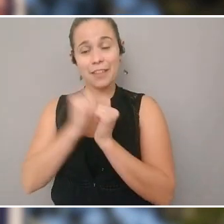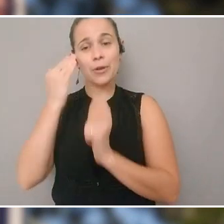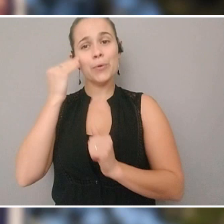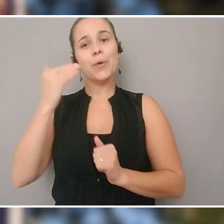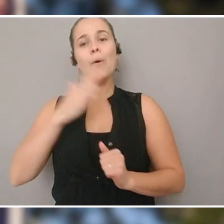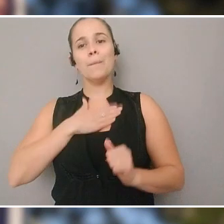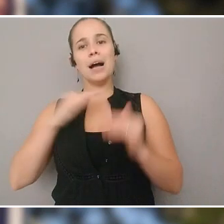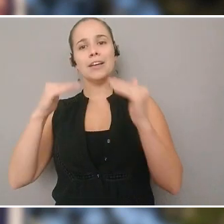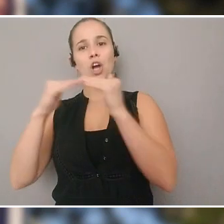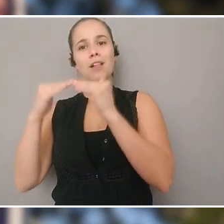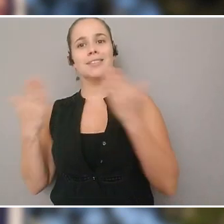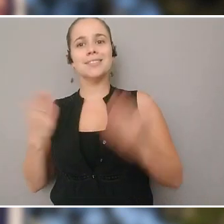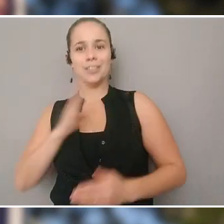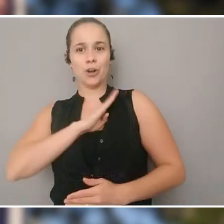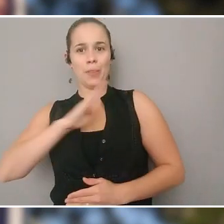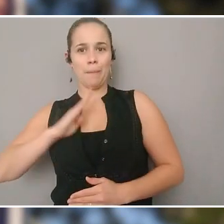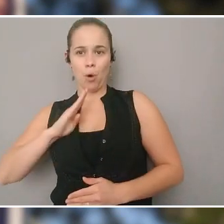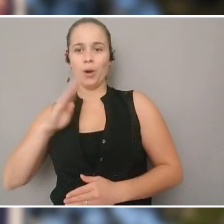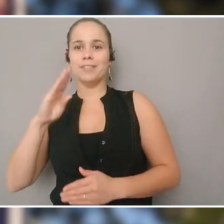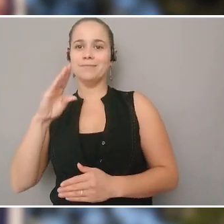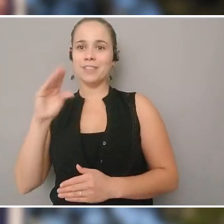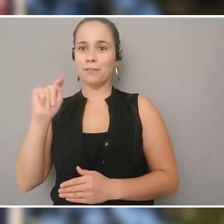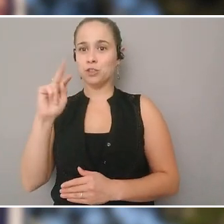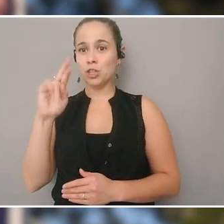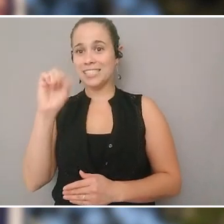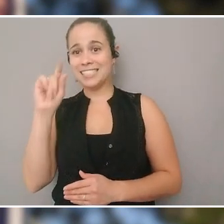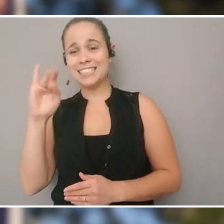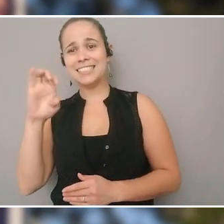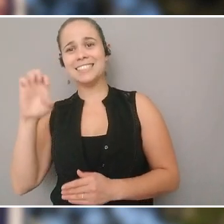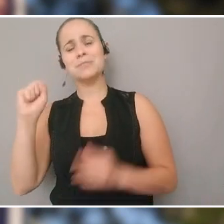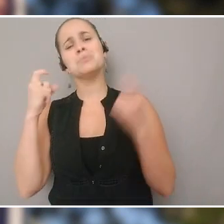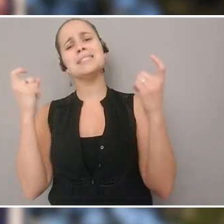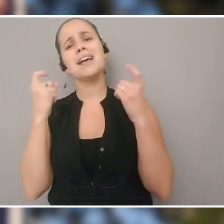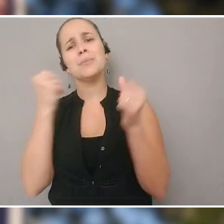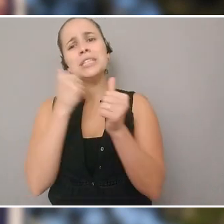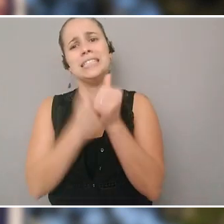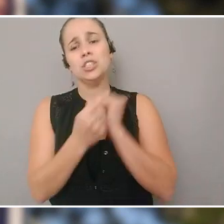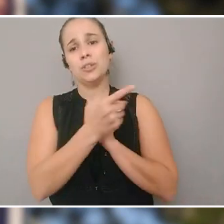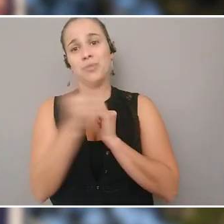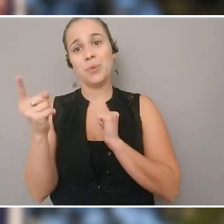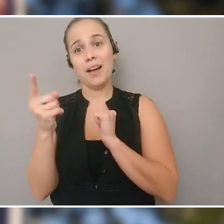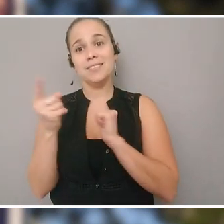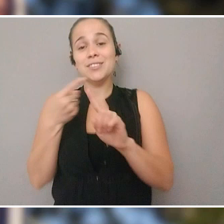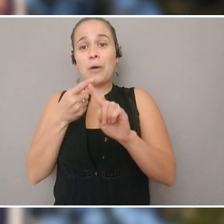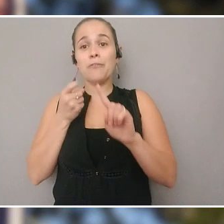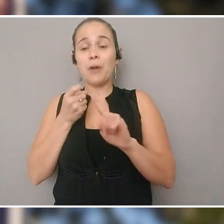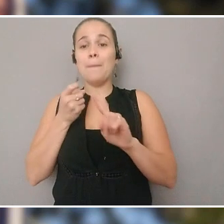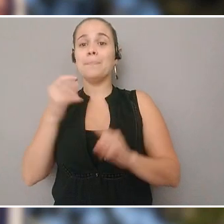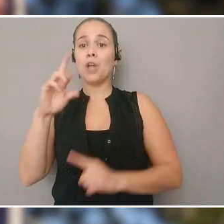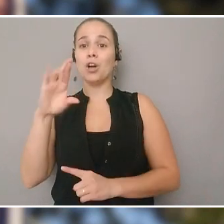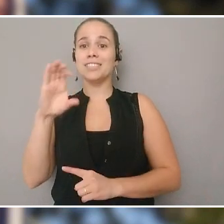la Junta de Fideicomisarios celebramos cada uno de ustedes. Entonces, en nombre del de la Junta de Síndicos